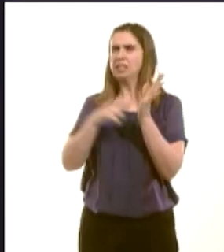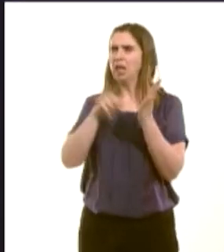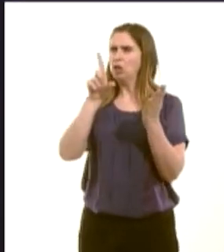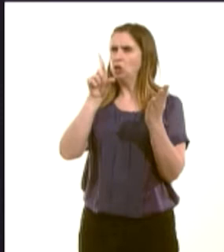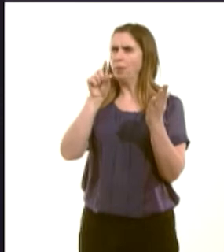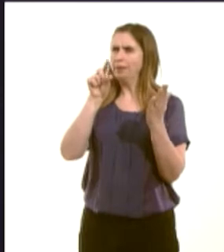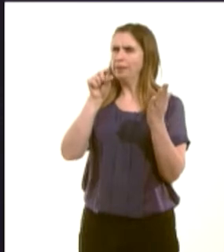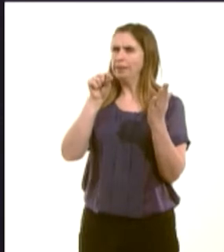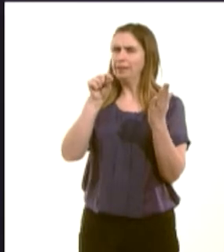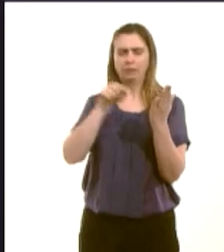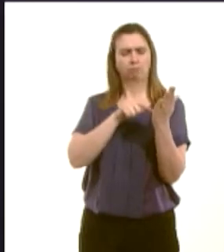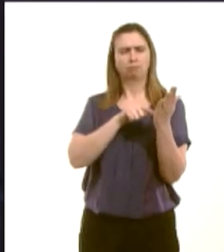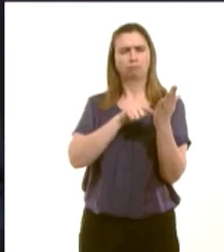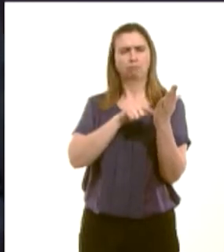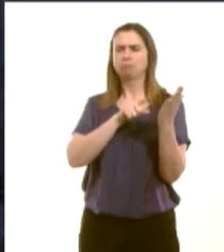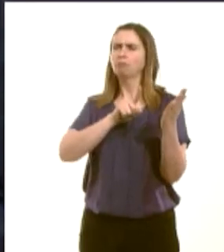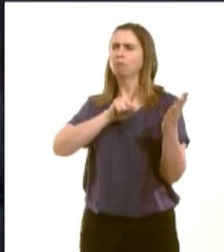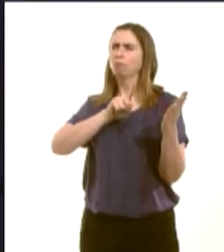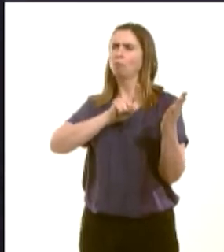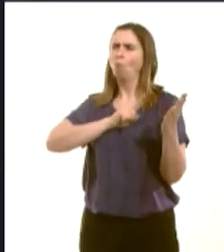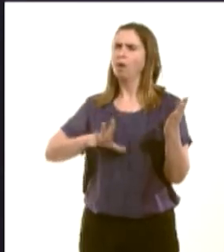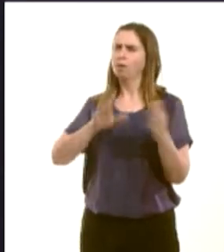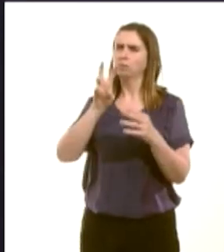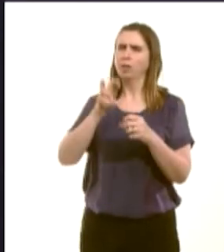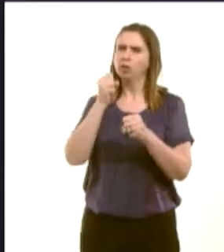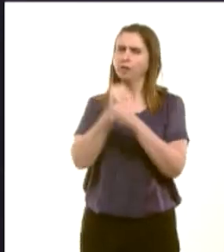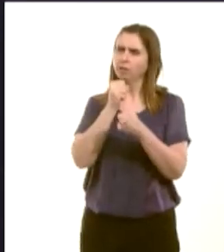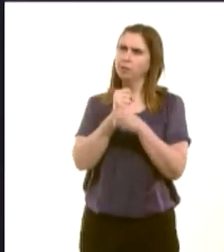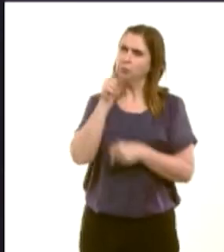fawr ddim ar nodyn cyngor technegol 20, fel y cyfeirioch chi rwan. Pam nad ywír Llywodraeth